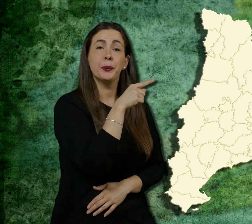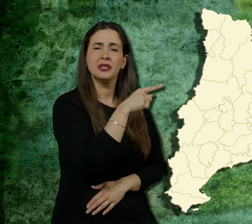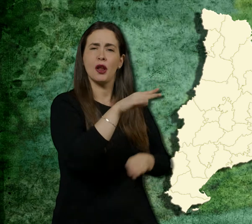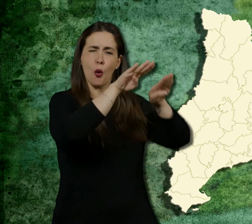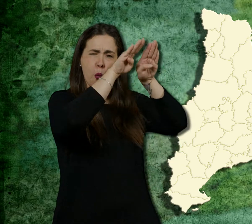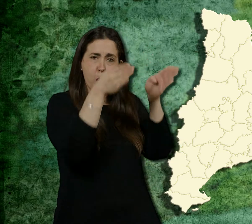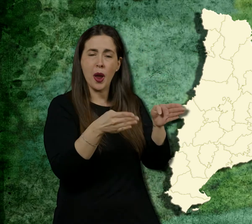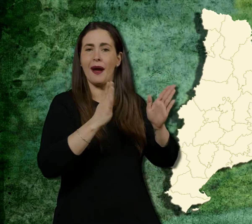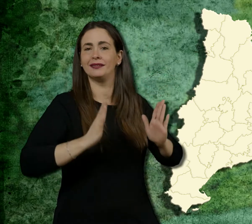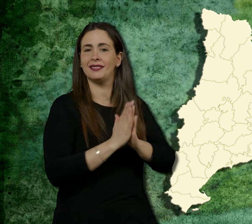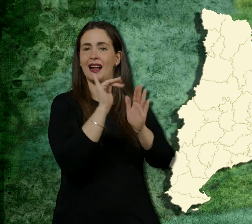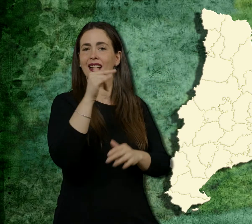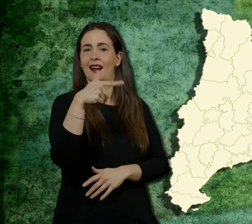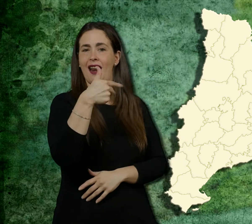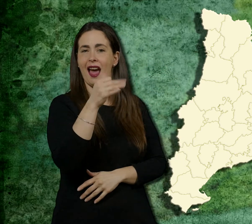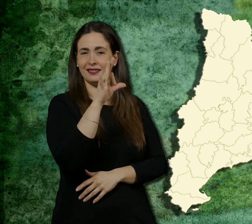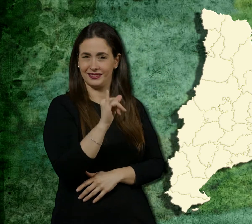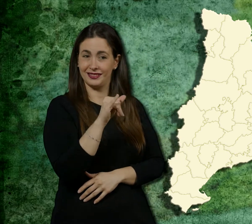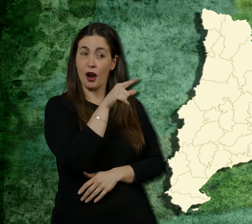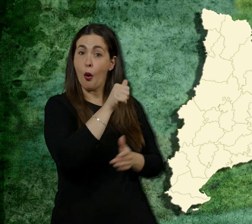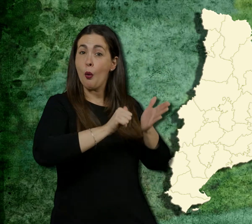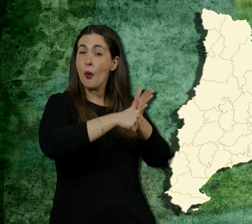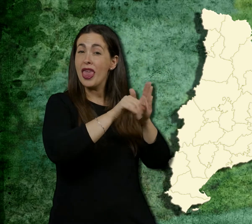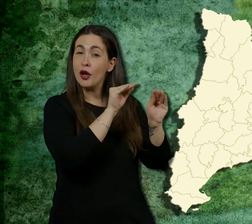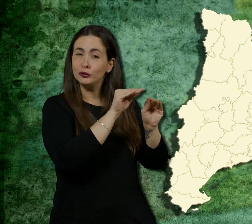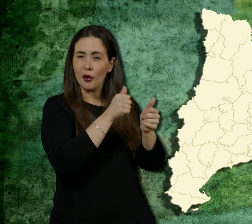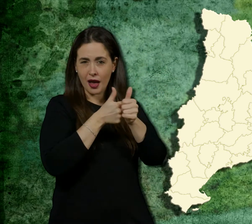Visitar la Cova de Sant Ignasi i seguir les petjades del sant